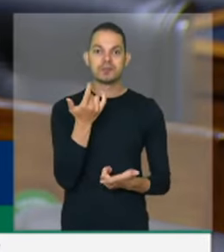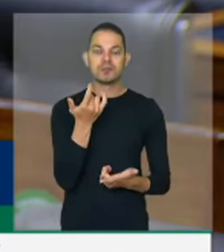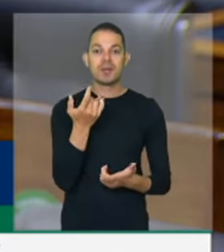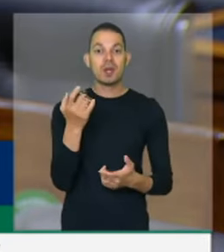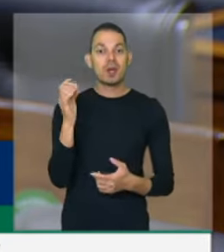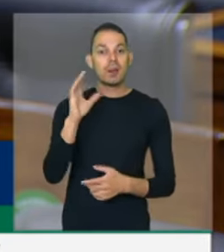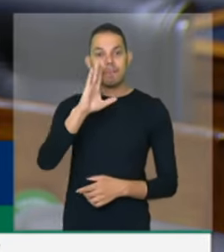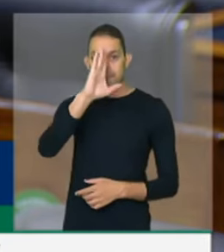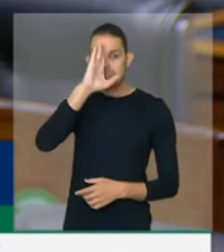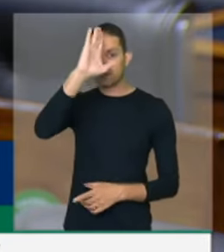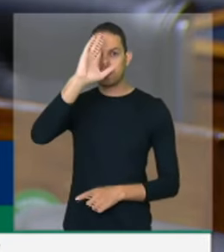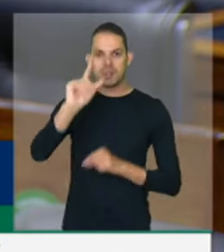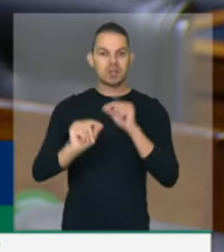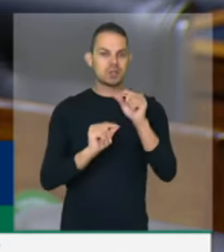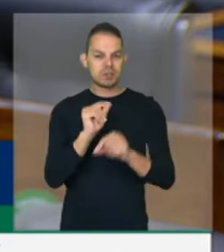SAÚDE COLAPSAR MAIS... DO QUE JÁ VEM COLAPSO ANDO... EM